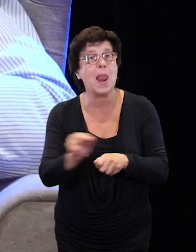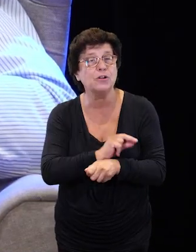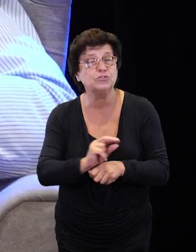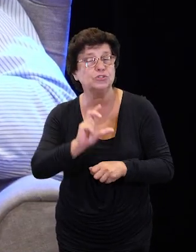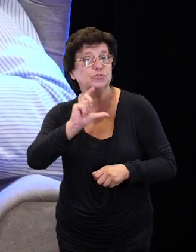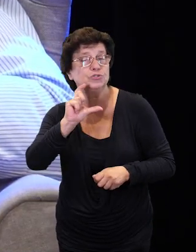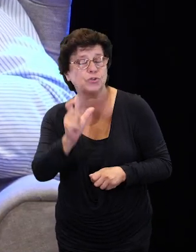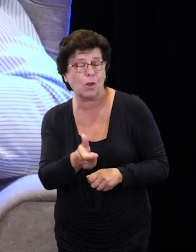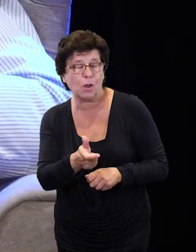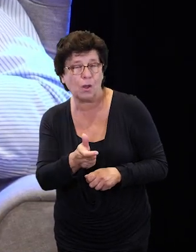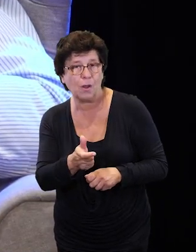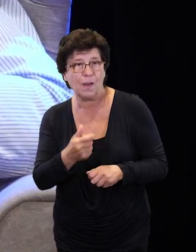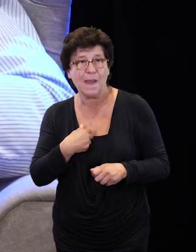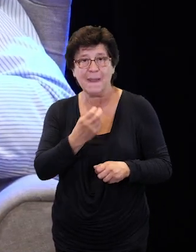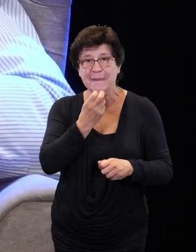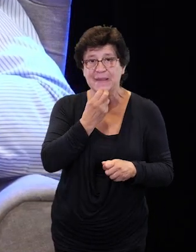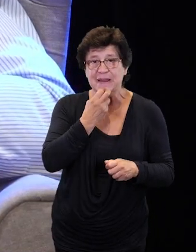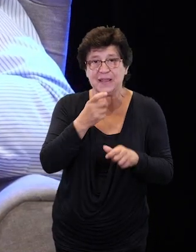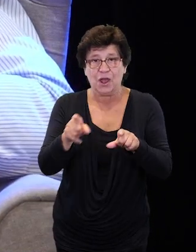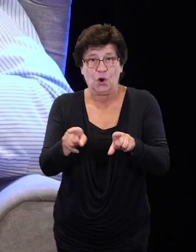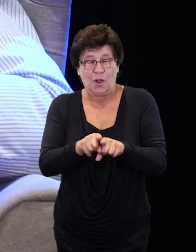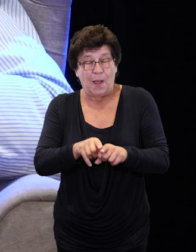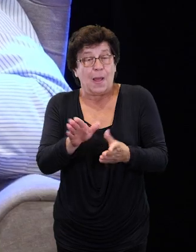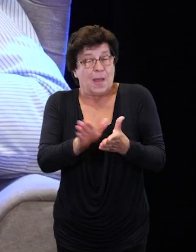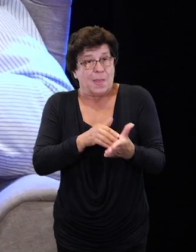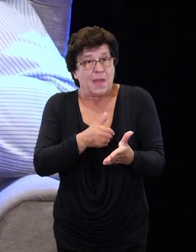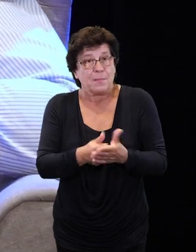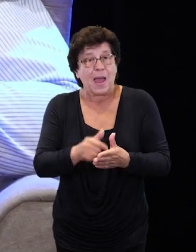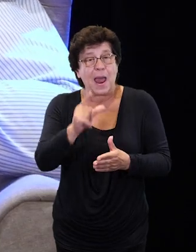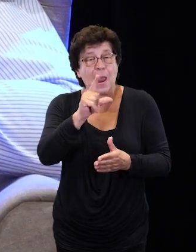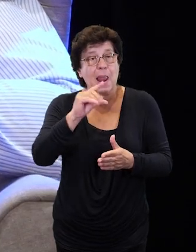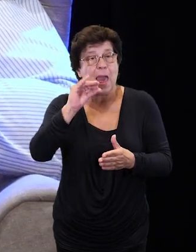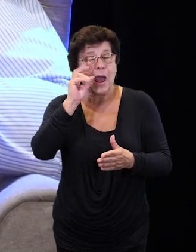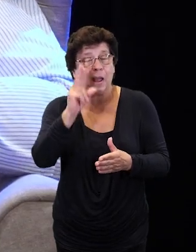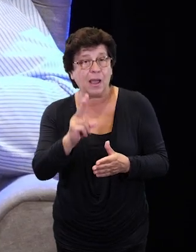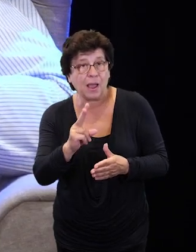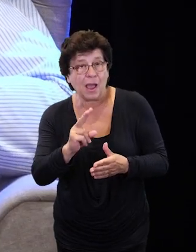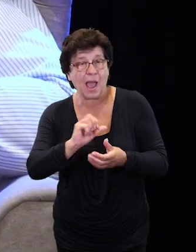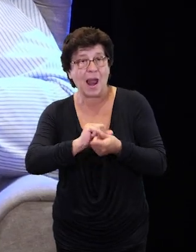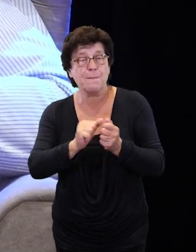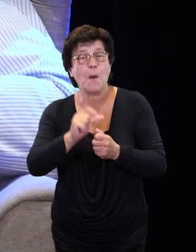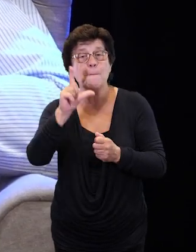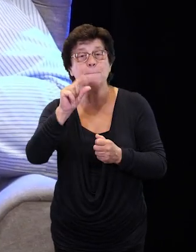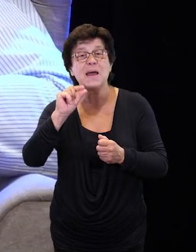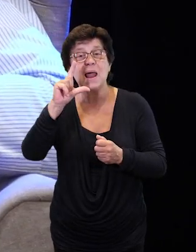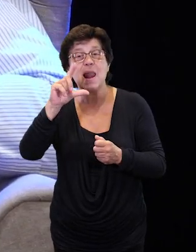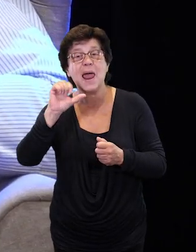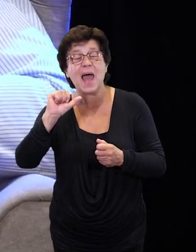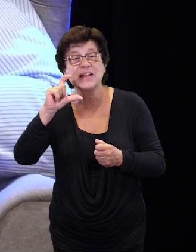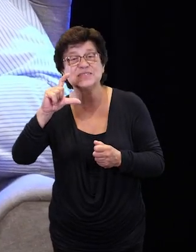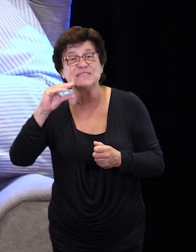bo sprawdzamy lek, który ma zadziałać, versus placebo. A czym jest placebo? To jest po prostu siłą naszego umysłu.